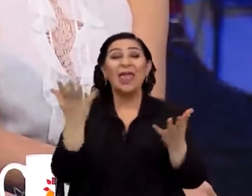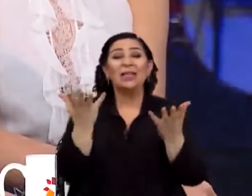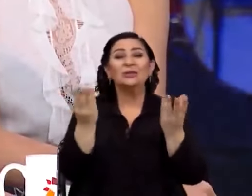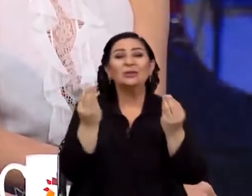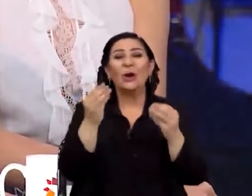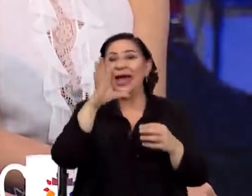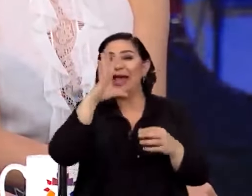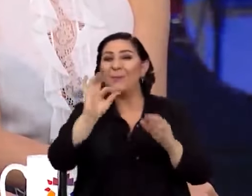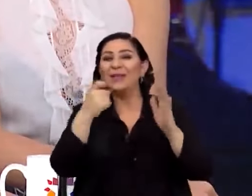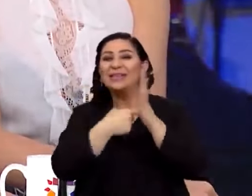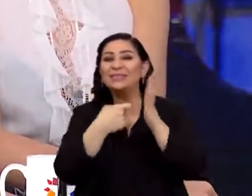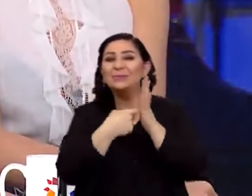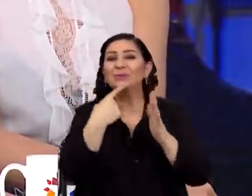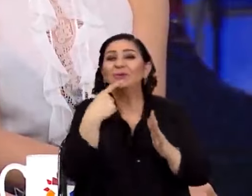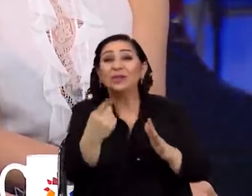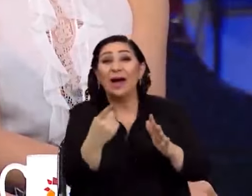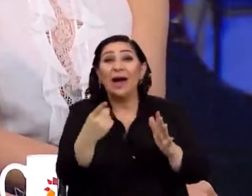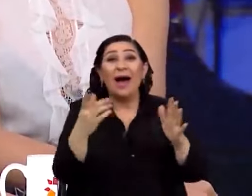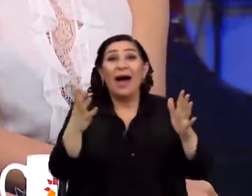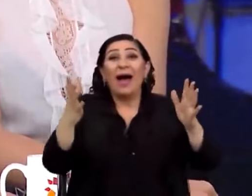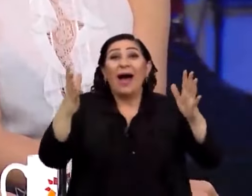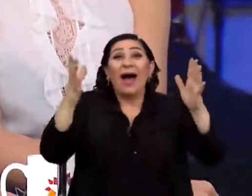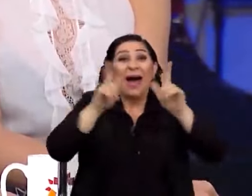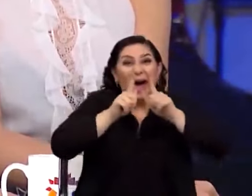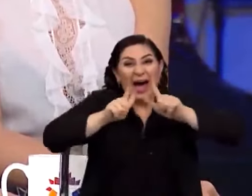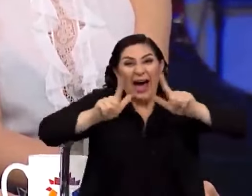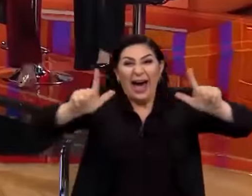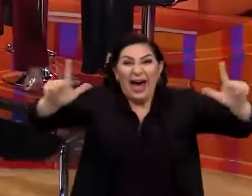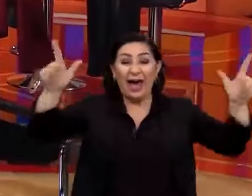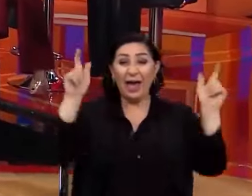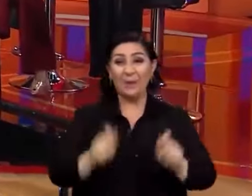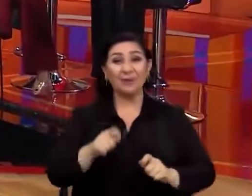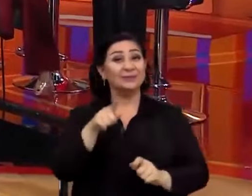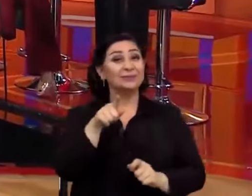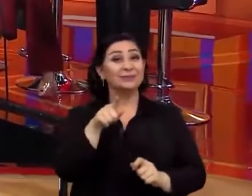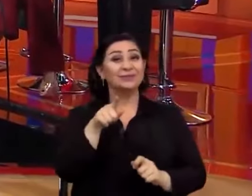kimin ismini söylesem Avaz Avaz